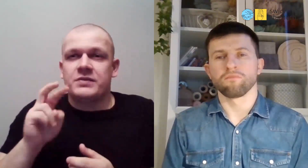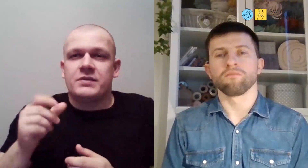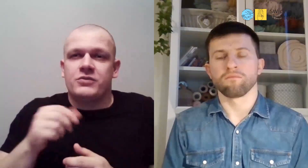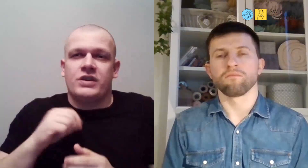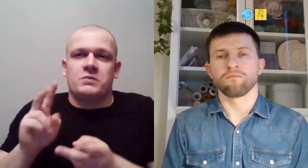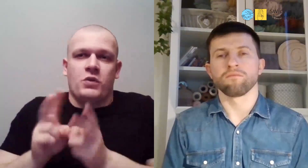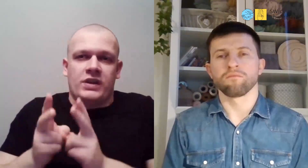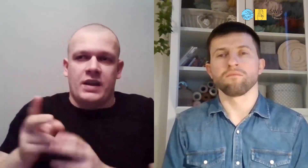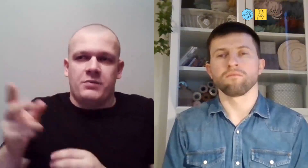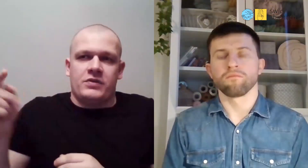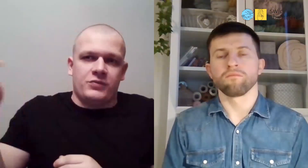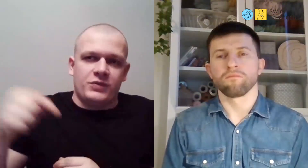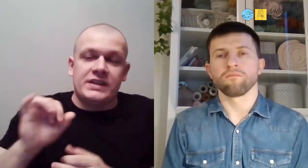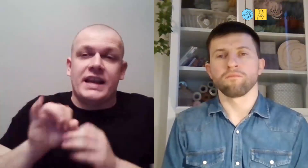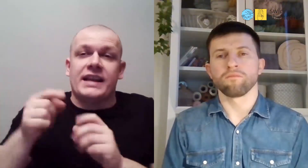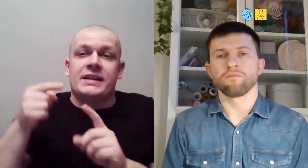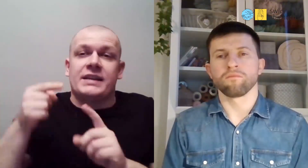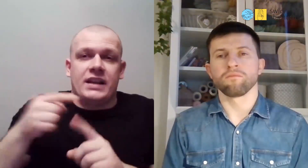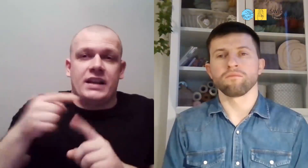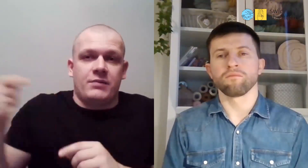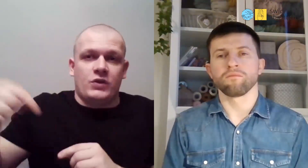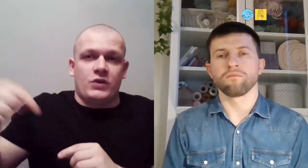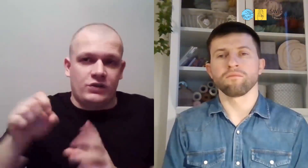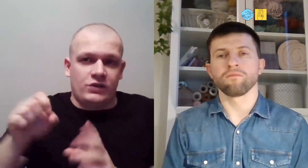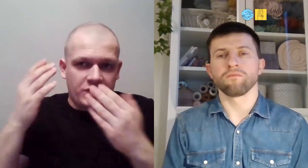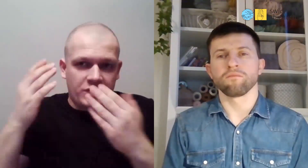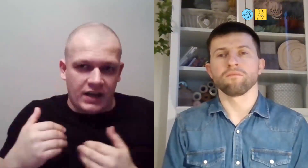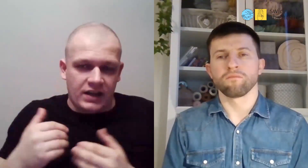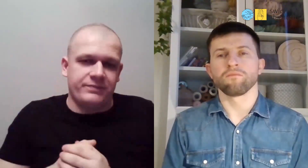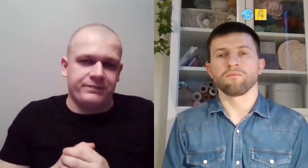Nie wiadomo w jakim celu pacjenci przychodzą do szpitala.